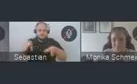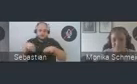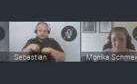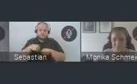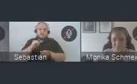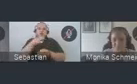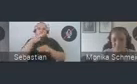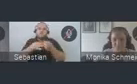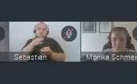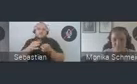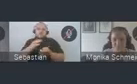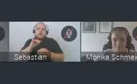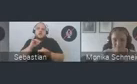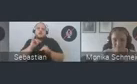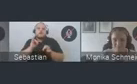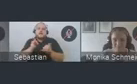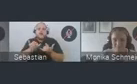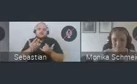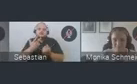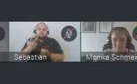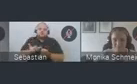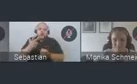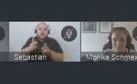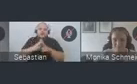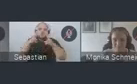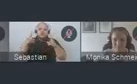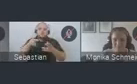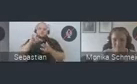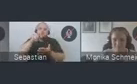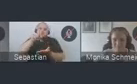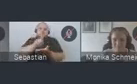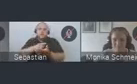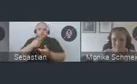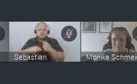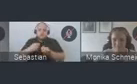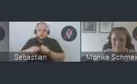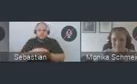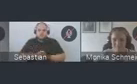i opowiedzieć, ile zdążyliśmy w te trzy lata, ile się udało w te trzy lata zrobić.